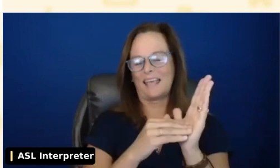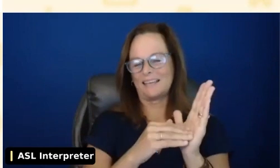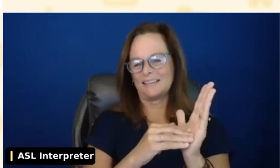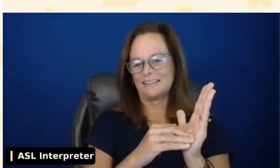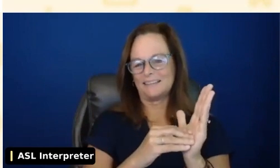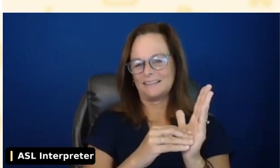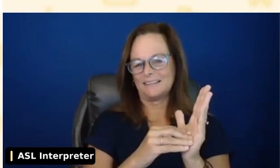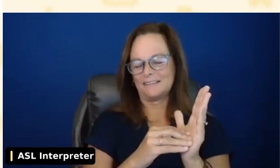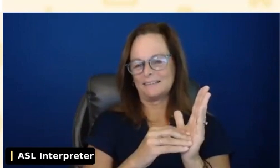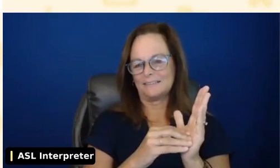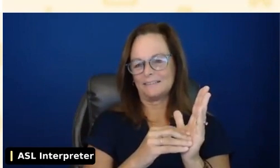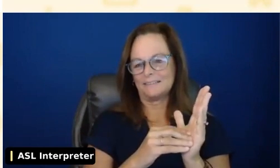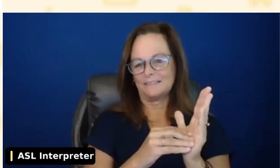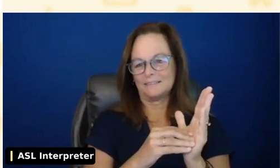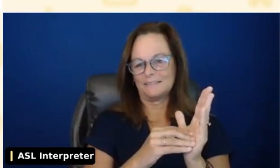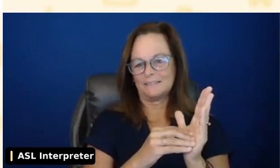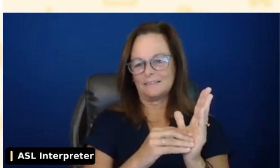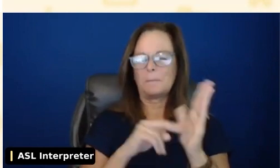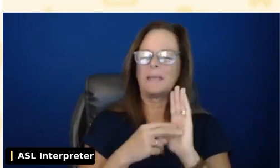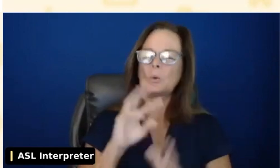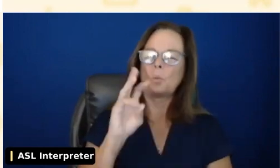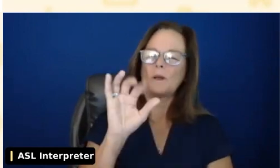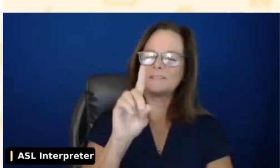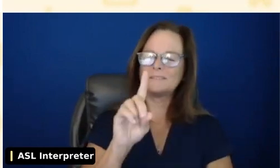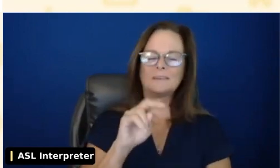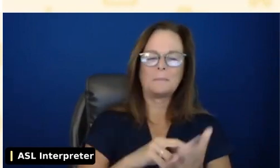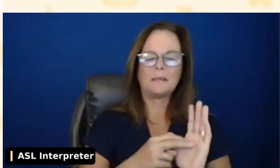Cuando digo mago, no me refiero al clip, sino a algo parecido.